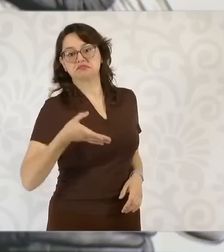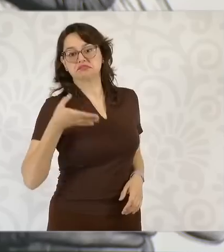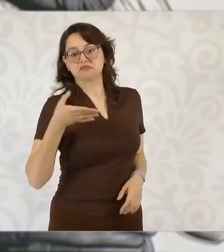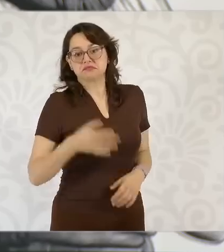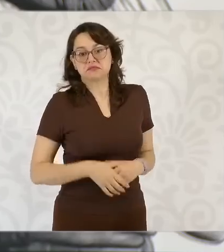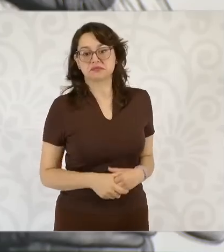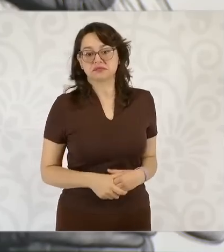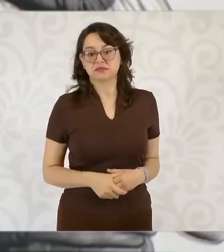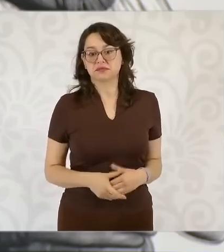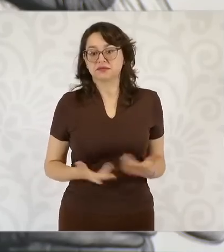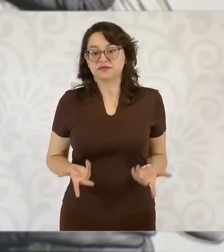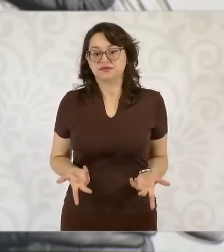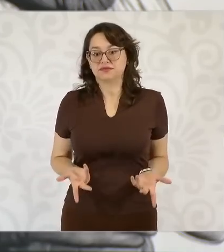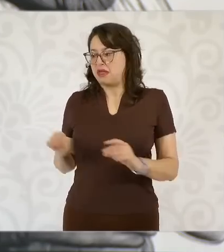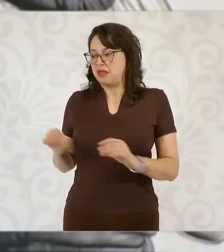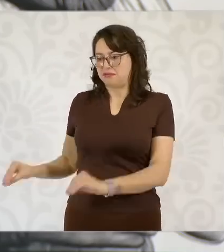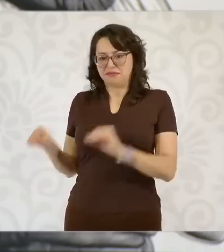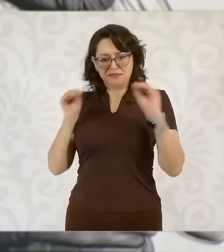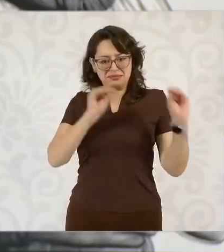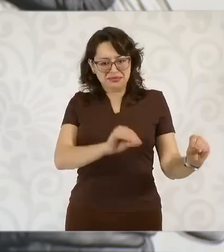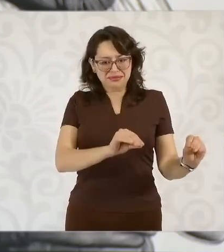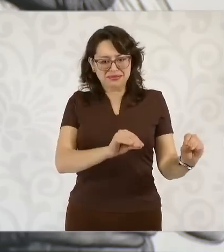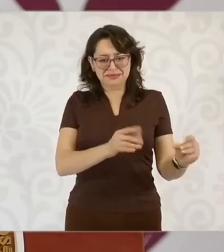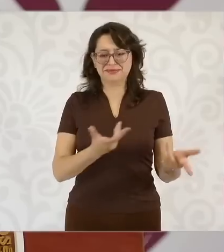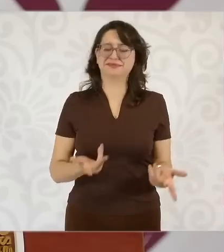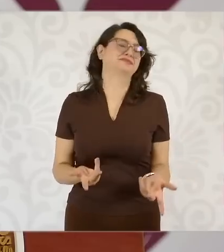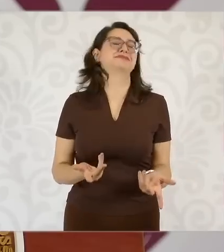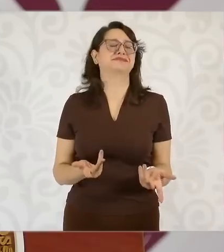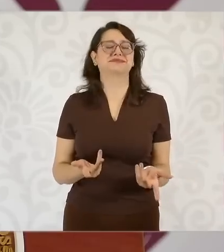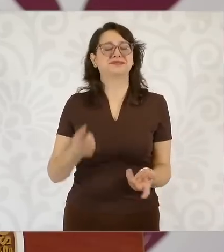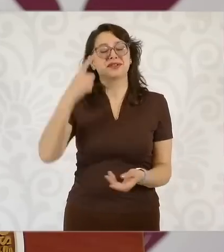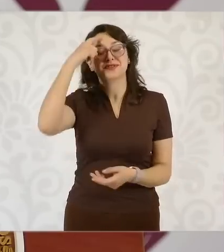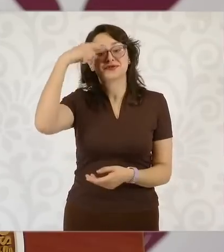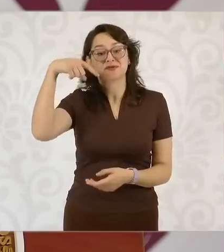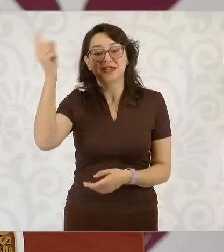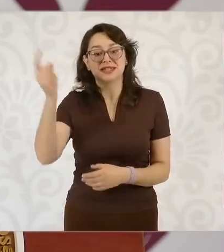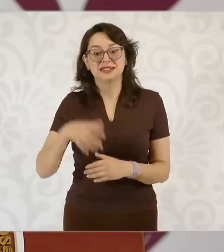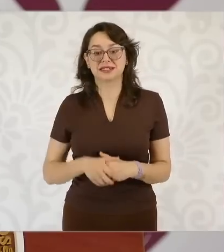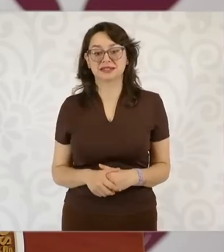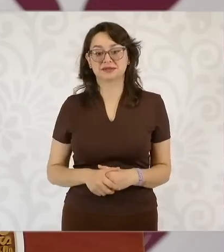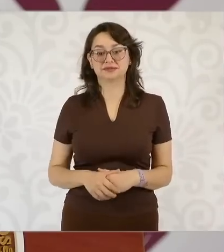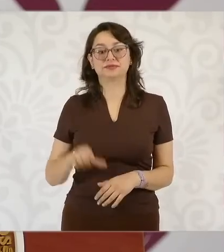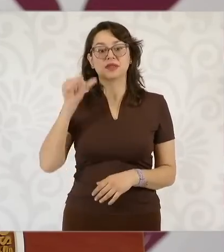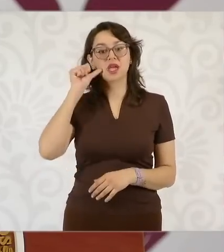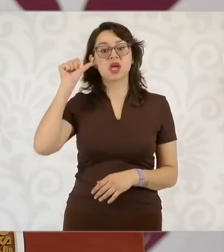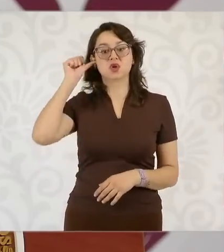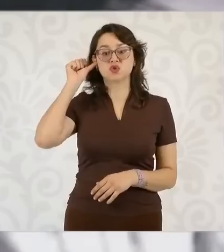producir allá no es no es tan sencillo Ayer me decía un empresario que que recibí aquí